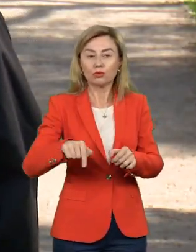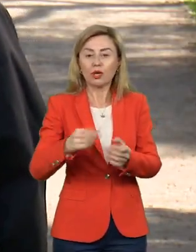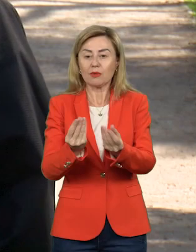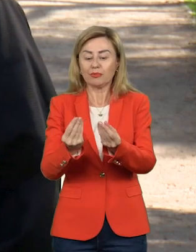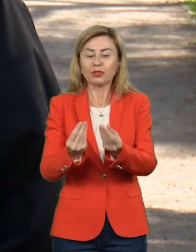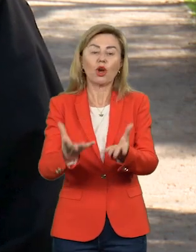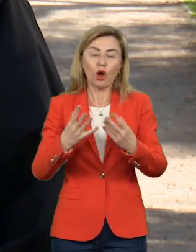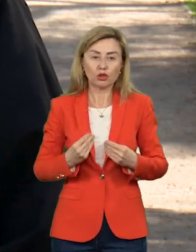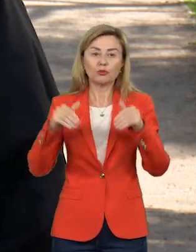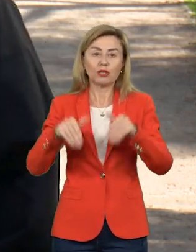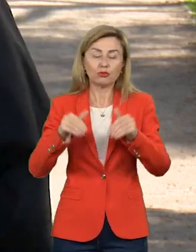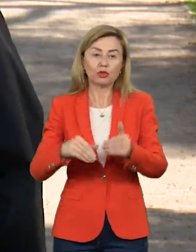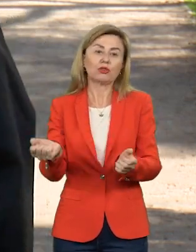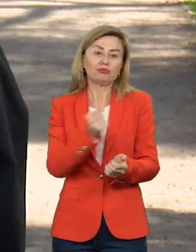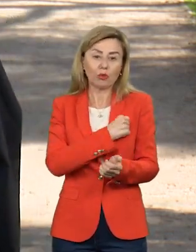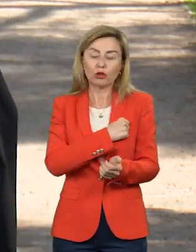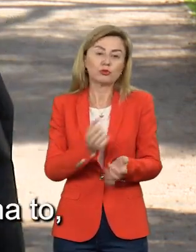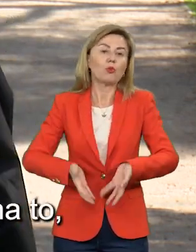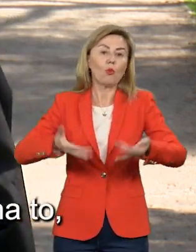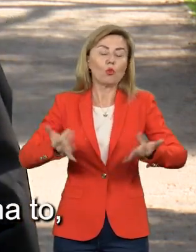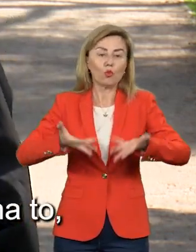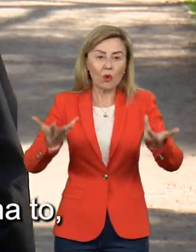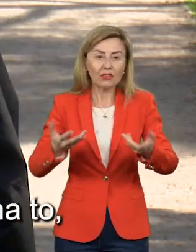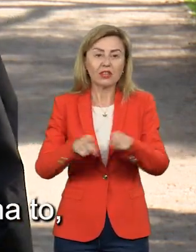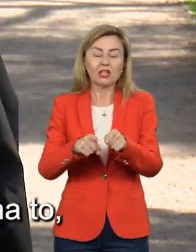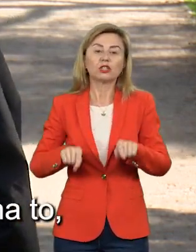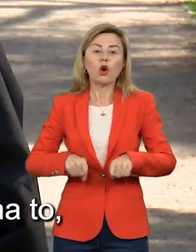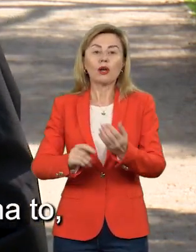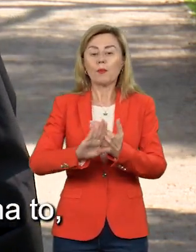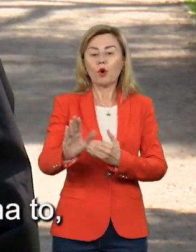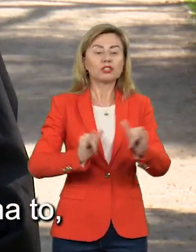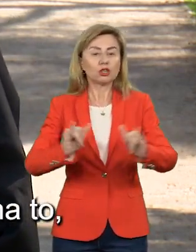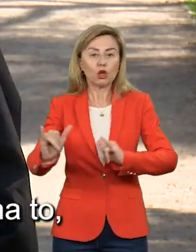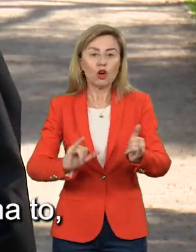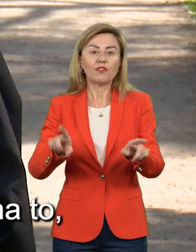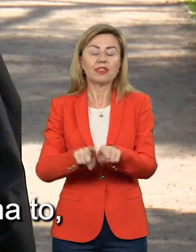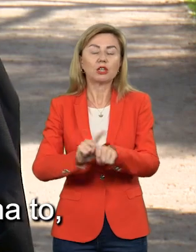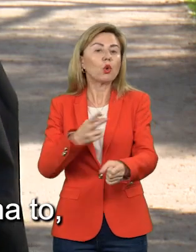takiego sprzętu, to jest bardzo istotne. Fajnie, że organizacje pozarządowe, czy urzędy, są otwarte na to,